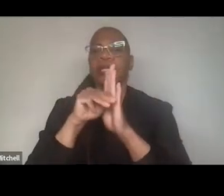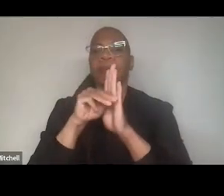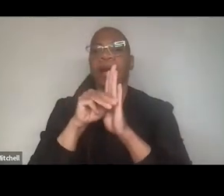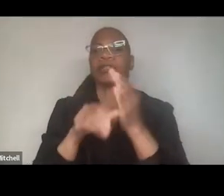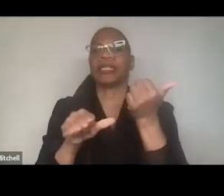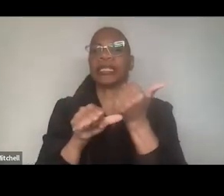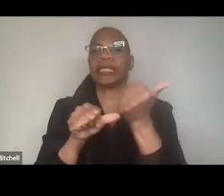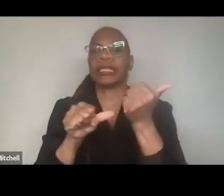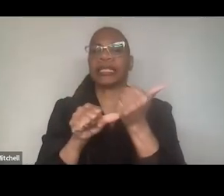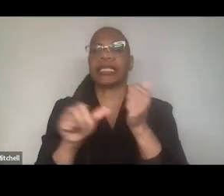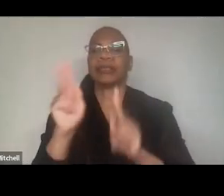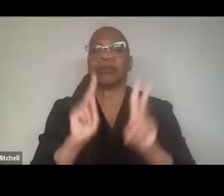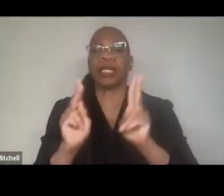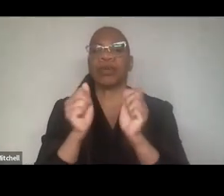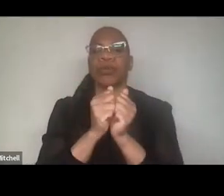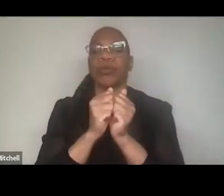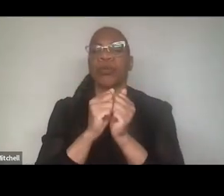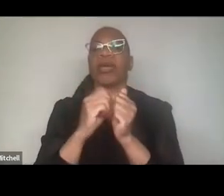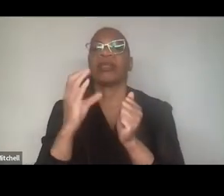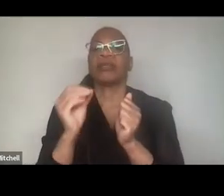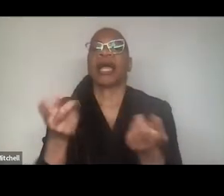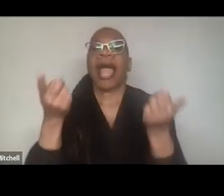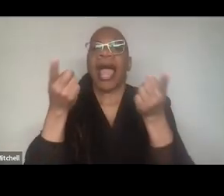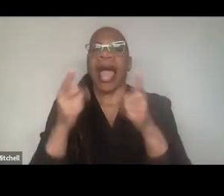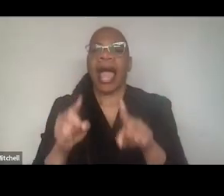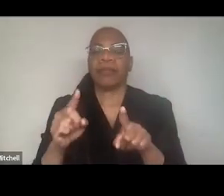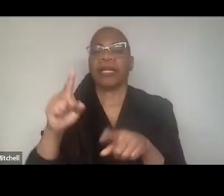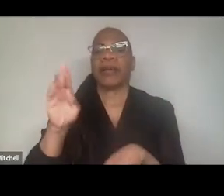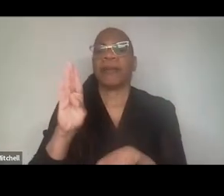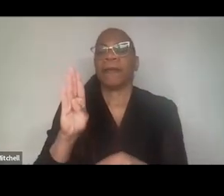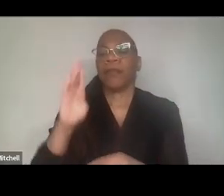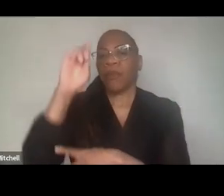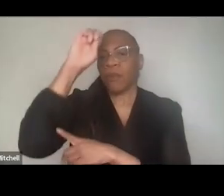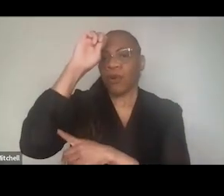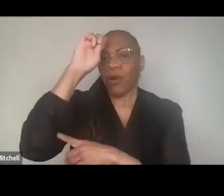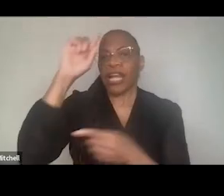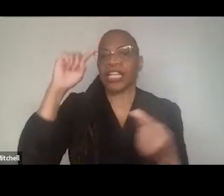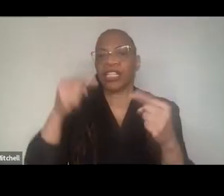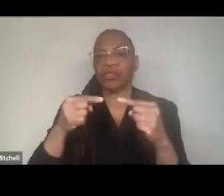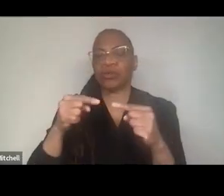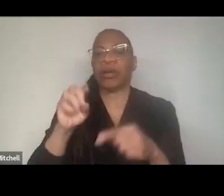con lesiones cerebrales concurrentes, enfermedades mentales, y otras comorbilidades. Mi nombre es Pam Heine, asociada senior de proyectos